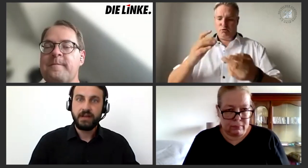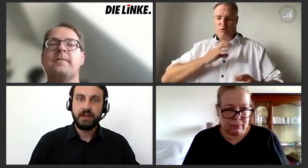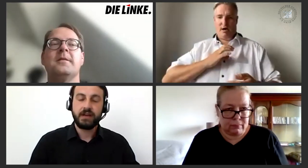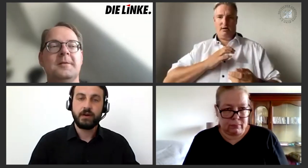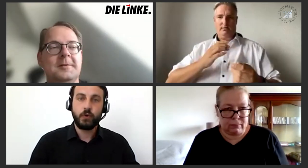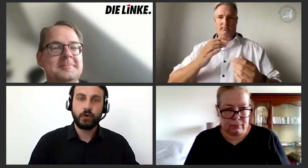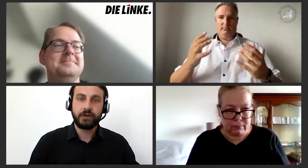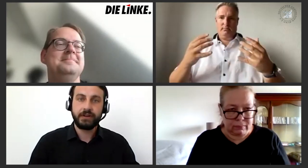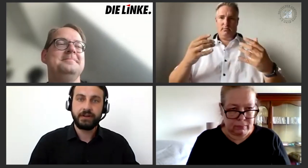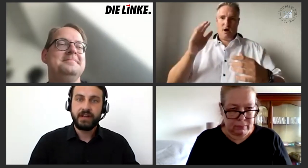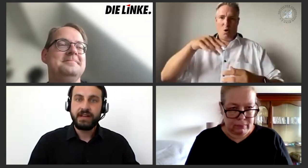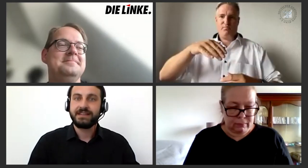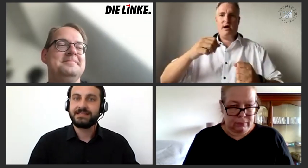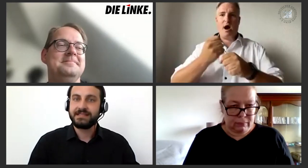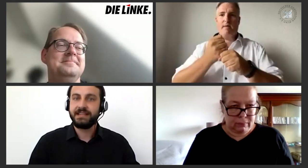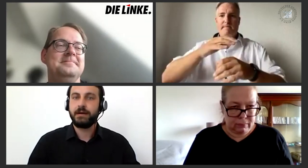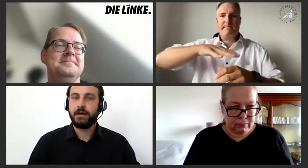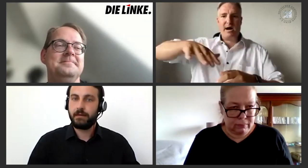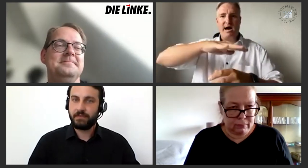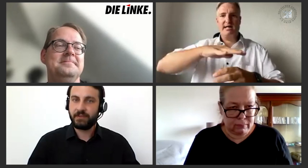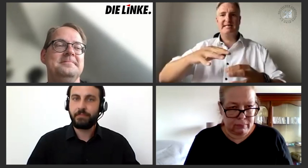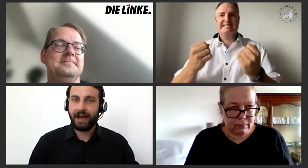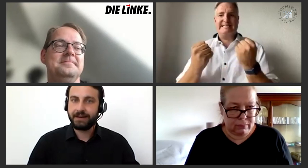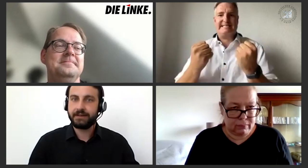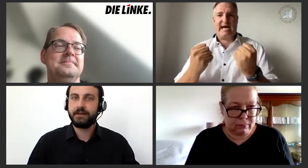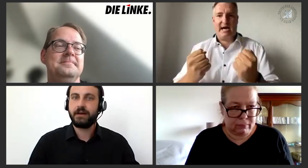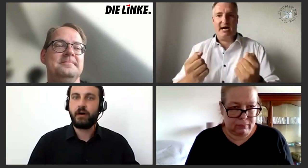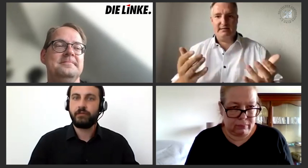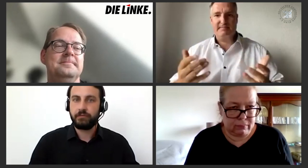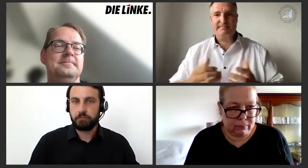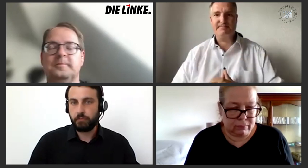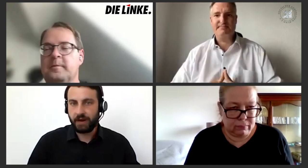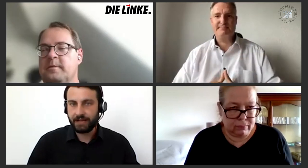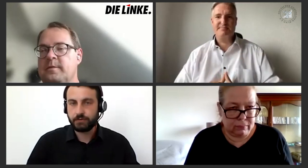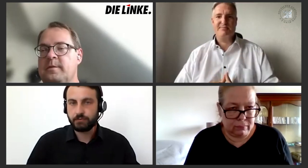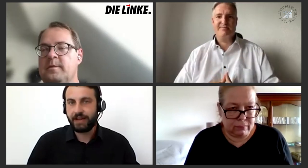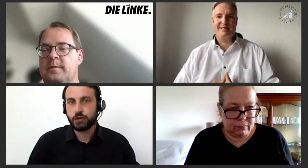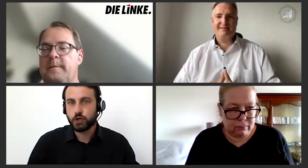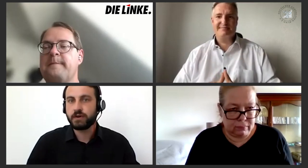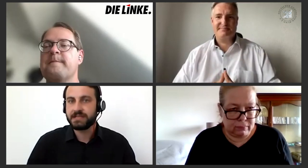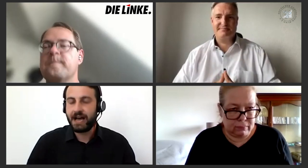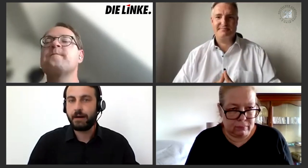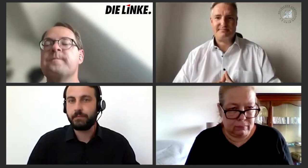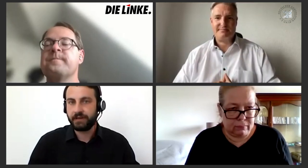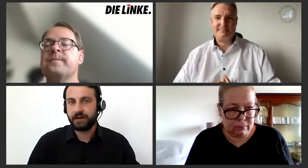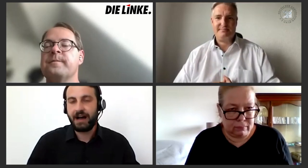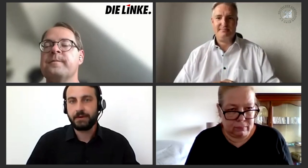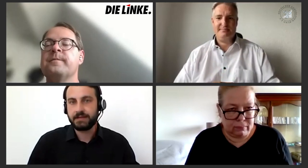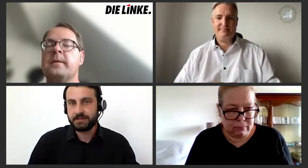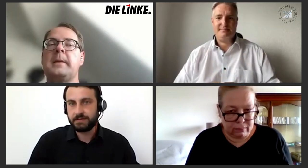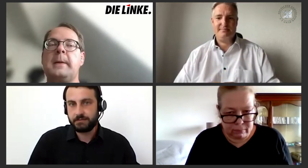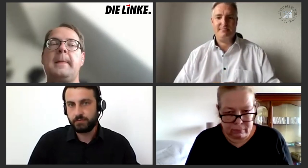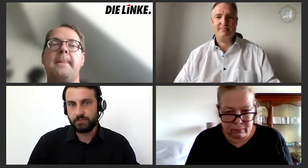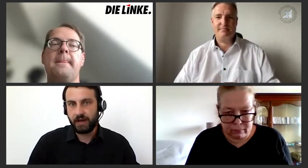natürlich auch für die Hörenden, dass beide gleiche Chance haben ihrer Arbeit nachzugehen